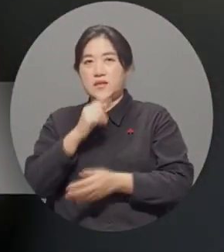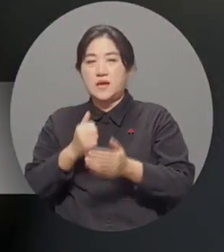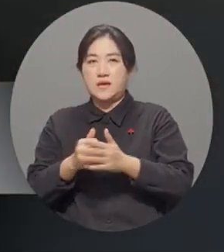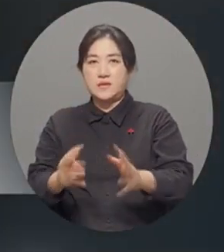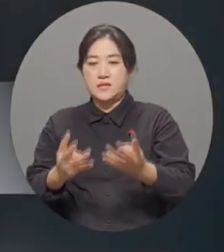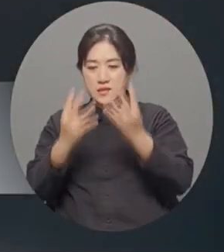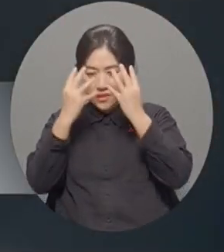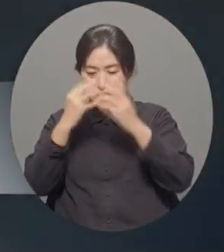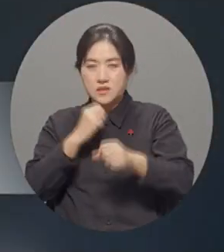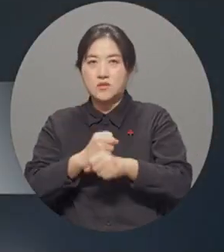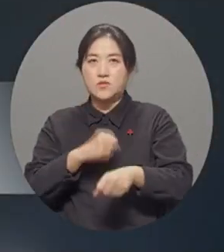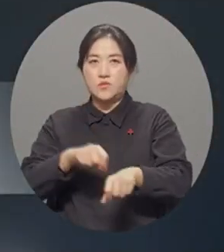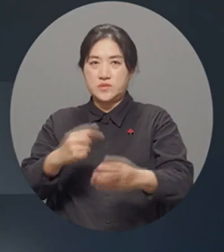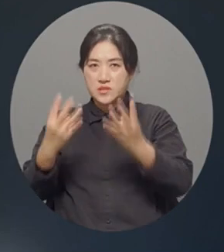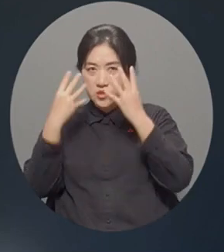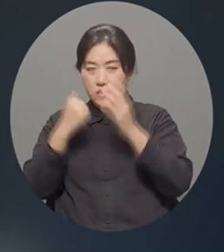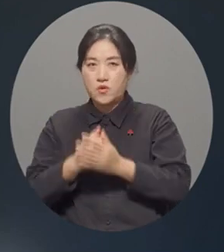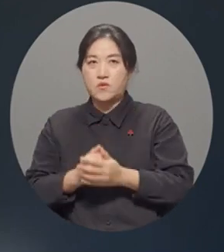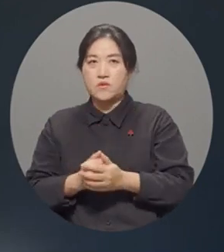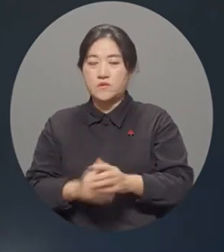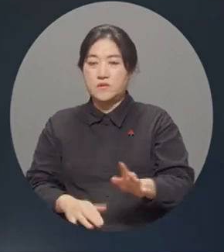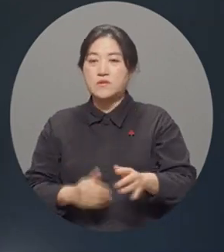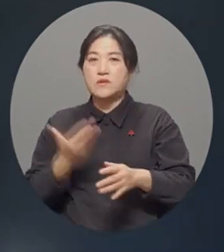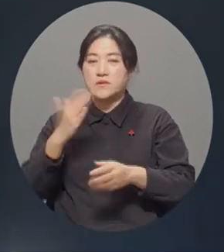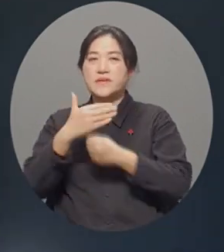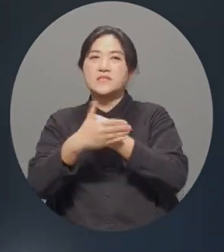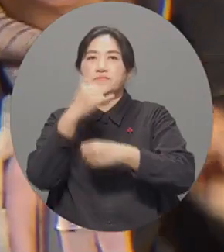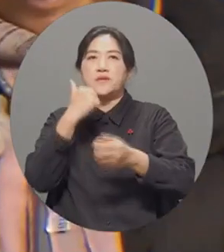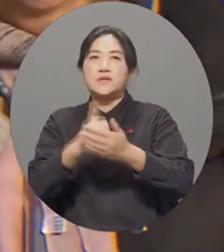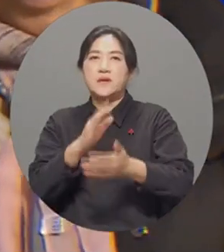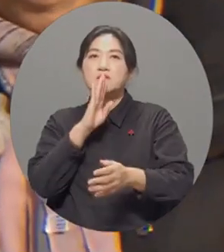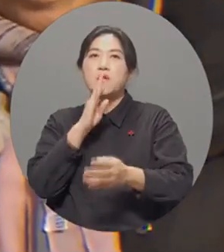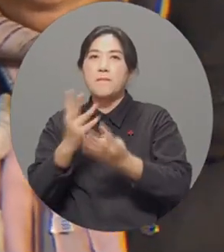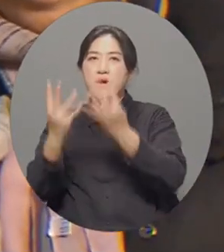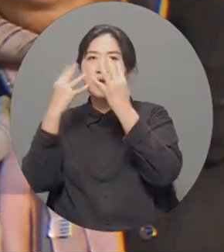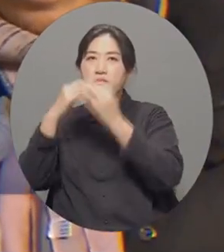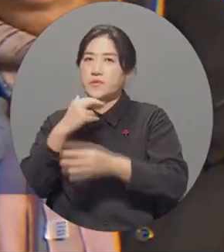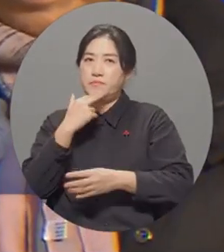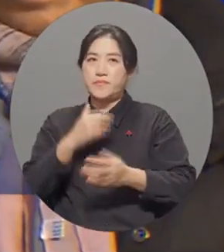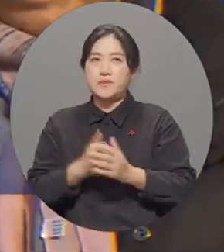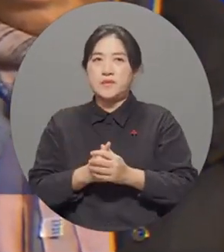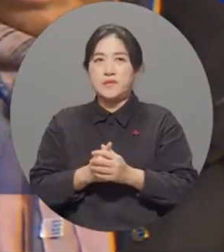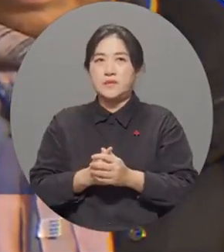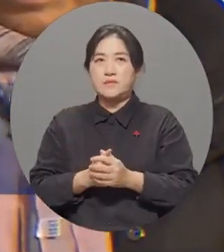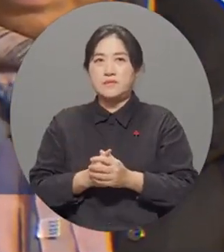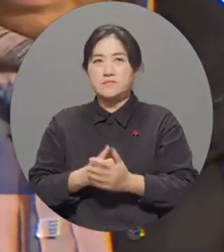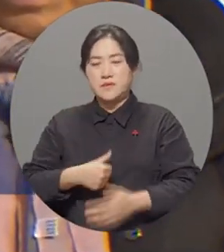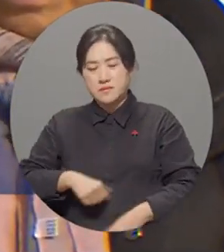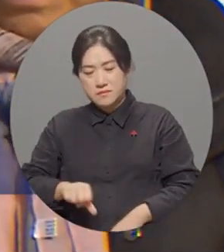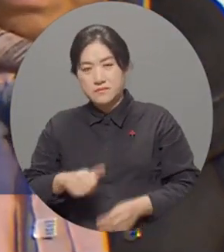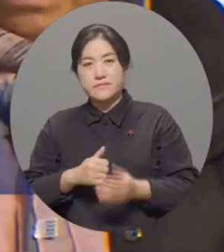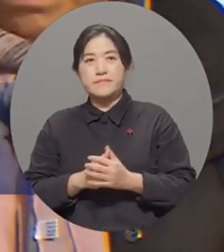확정됐습니다. 모두 금고형이나 징역형에 집행유예로 실형은 없었습니다.